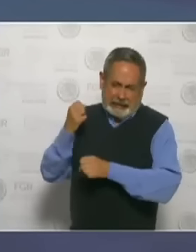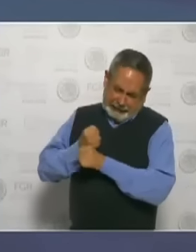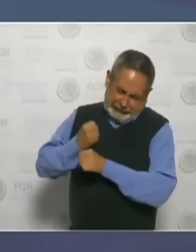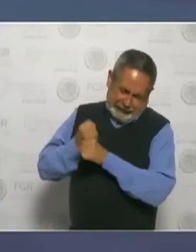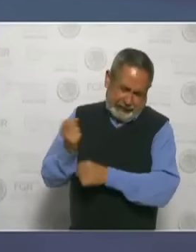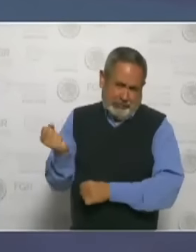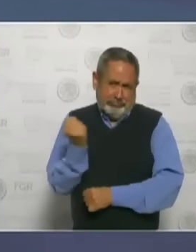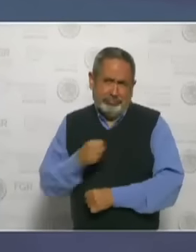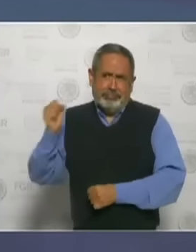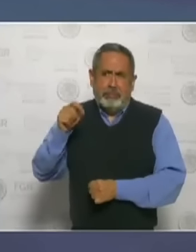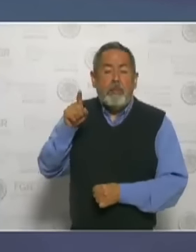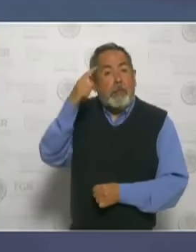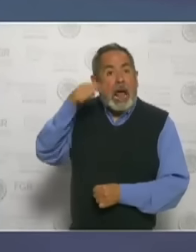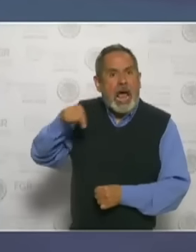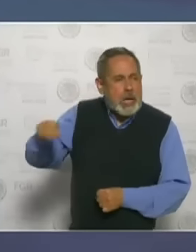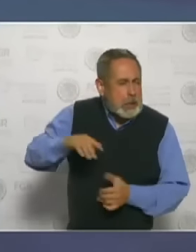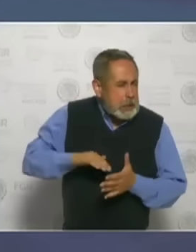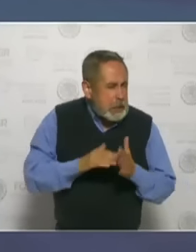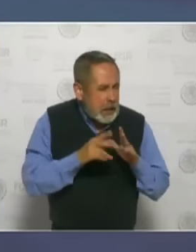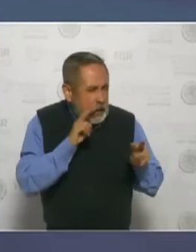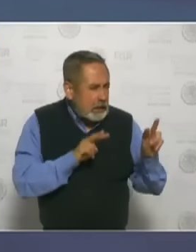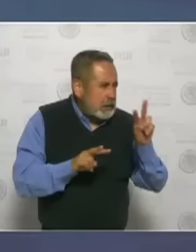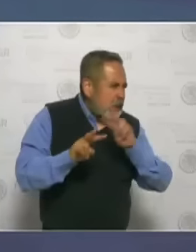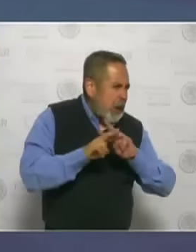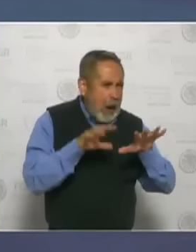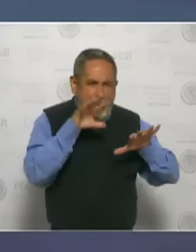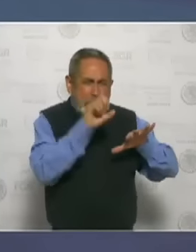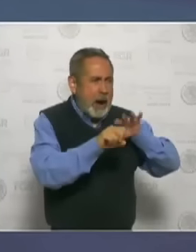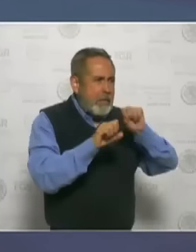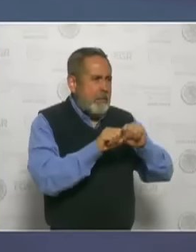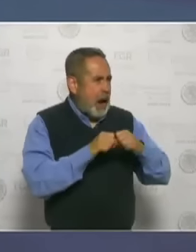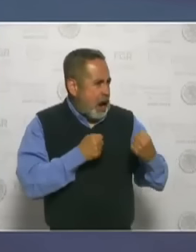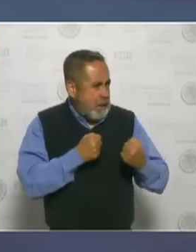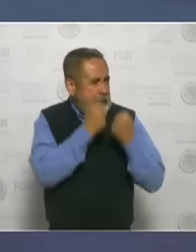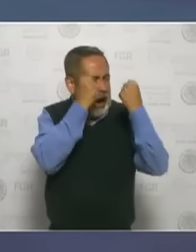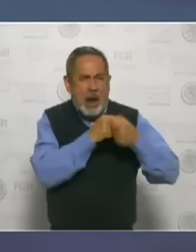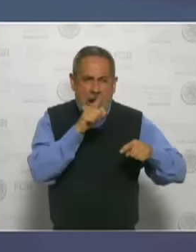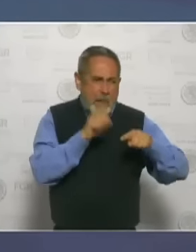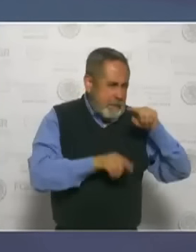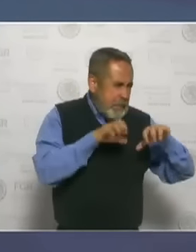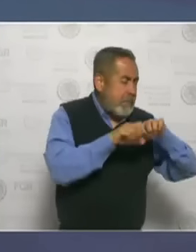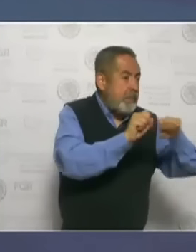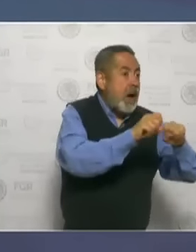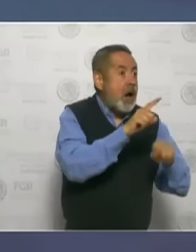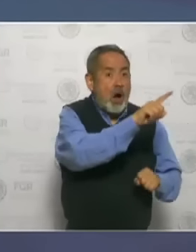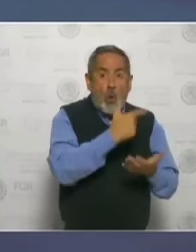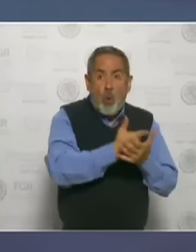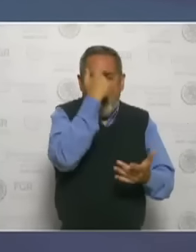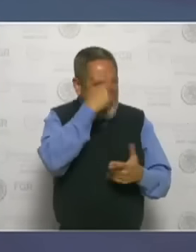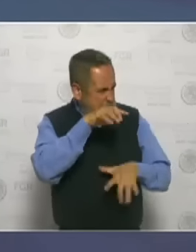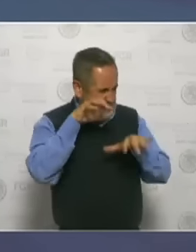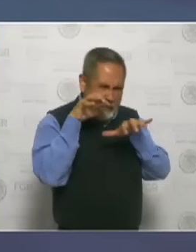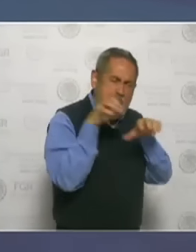a la desarticulación de mercados criminales y la neutralización de generadores de violencia.